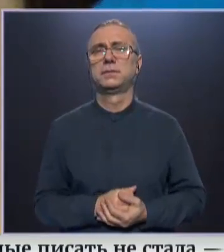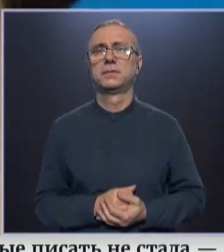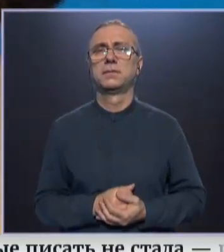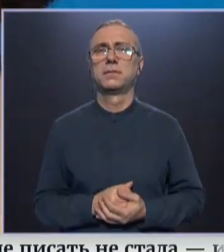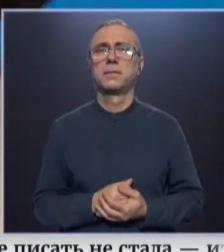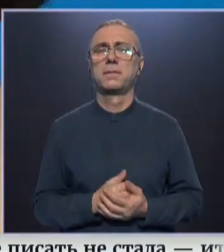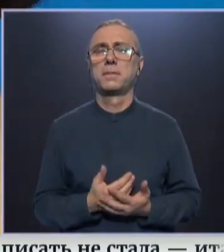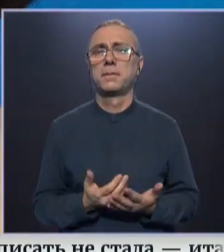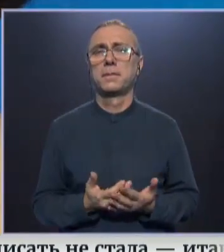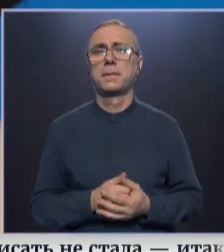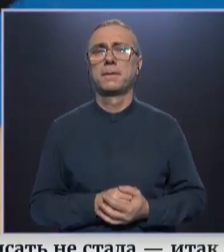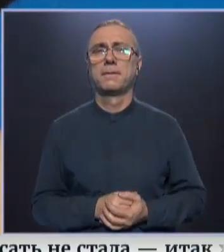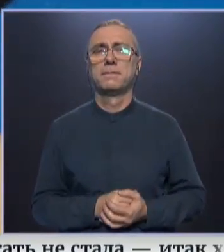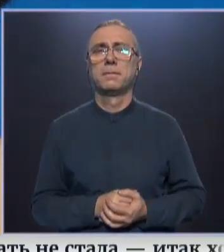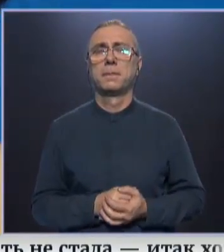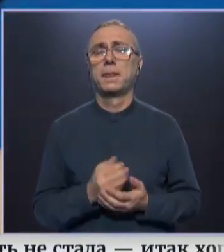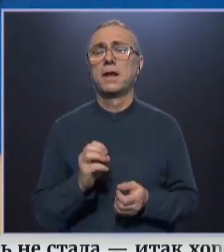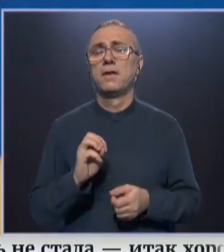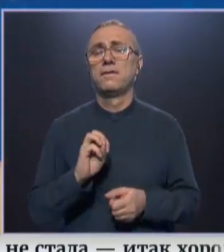на развод и сказал Венец это если его сохраняет